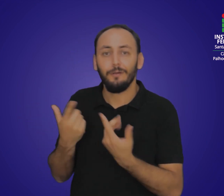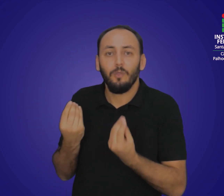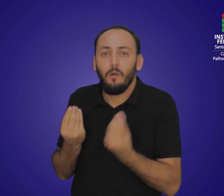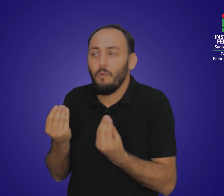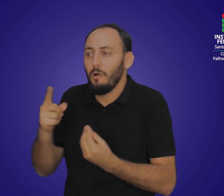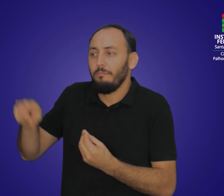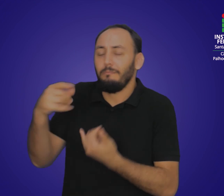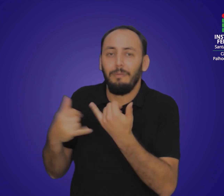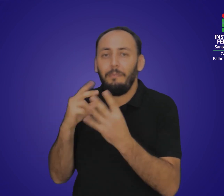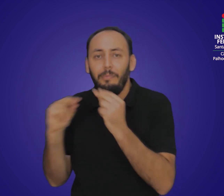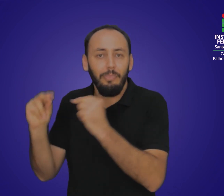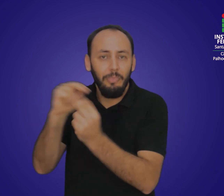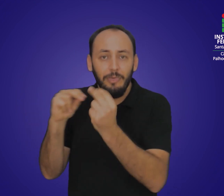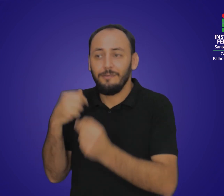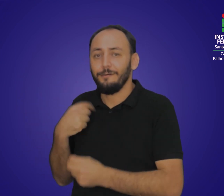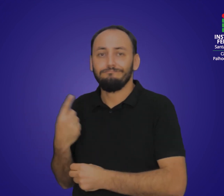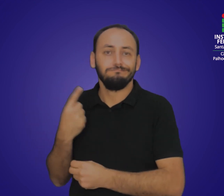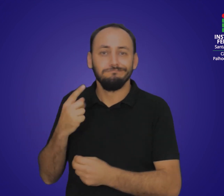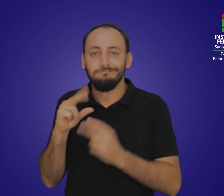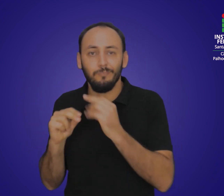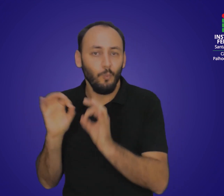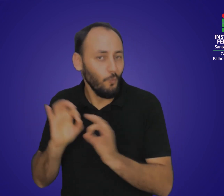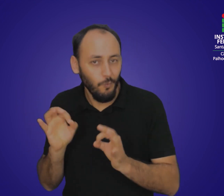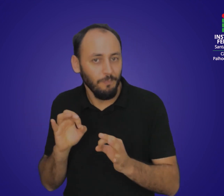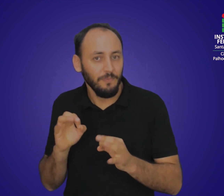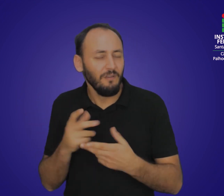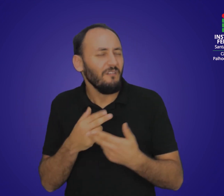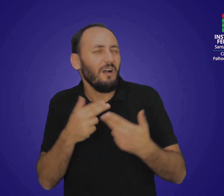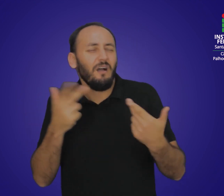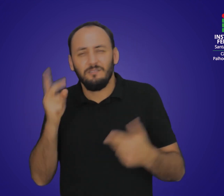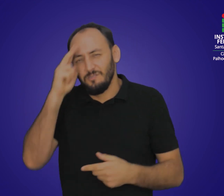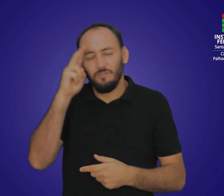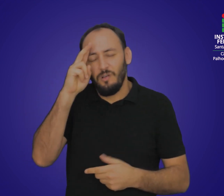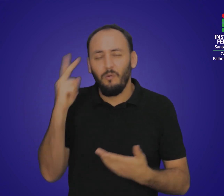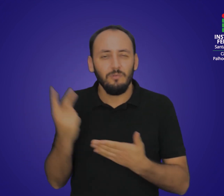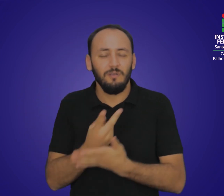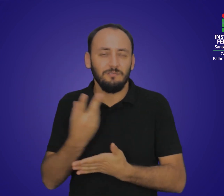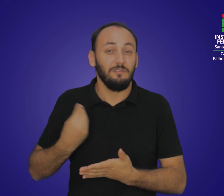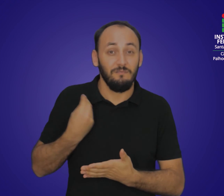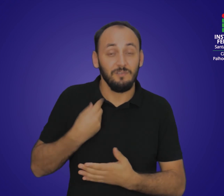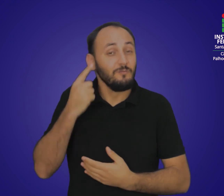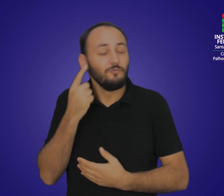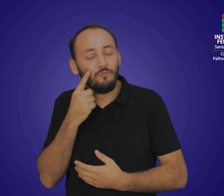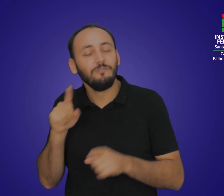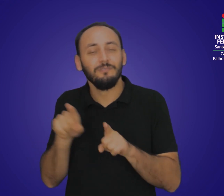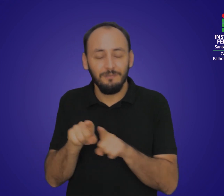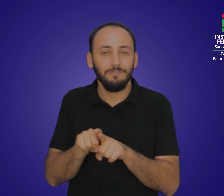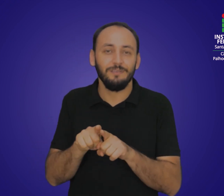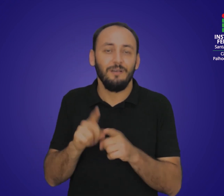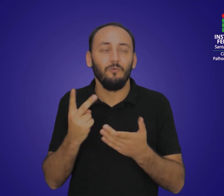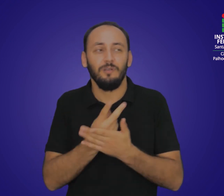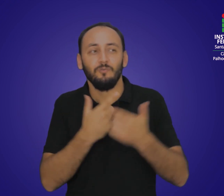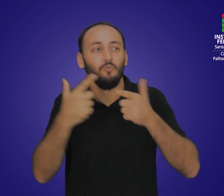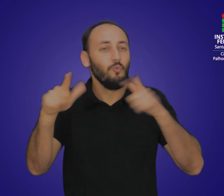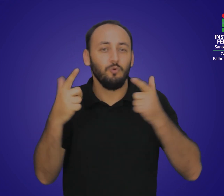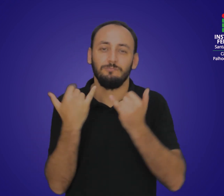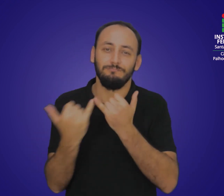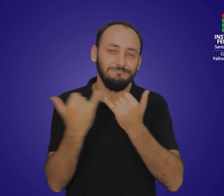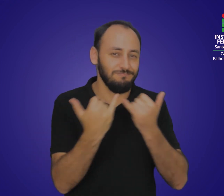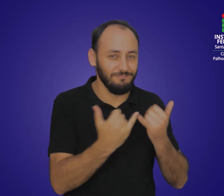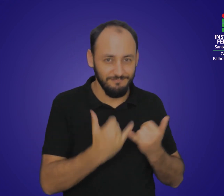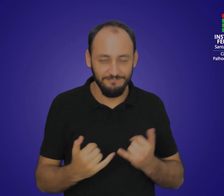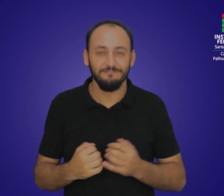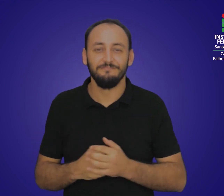São várias situações corriqueiras que deixam de ser compartilhadas.